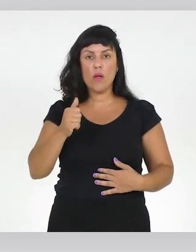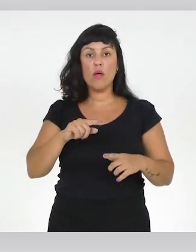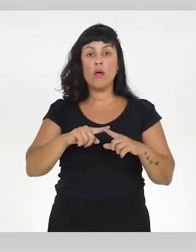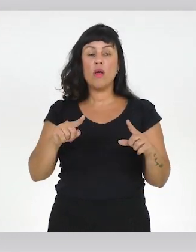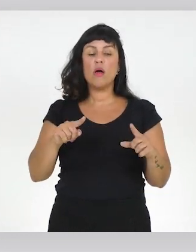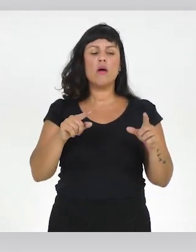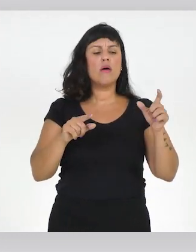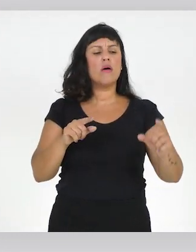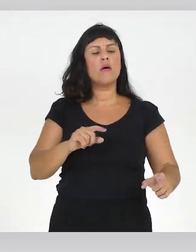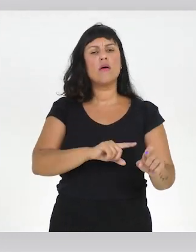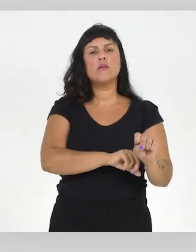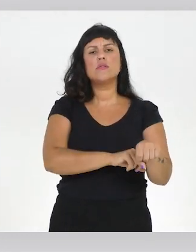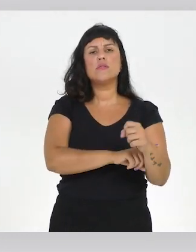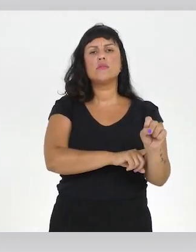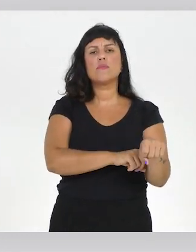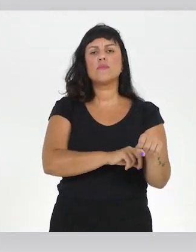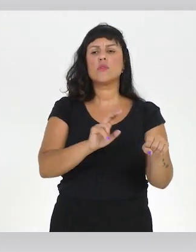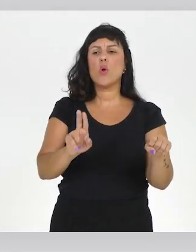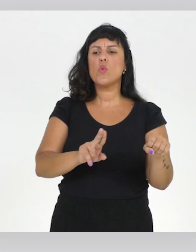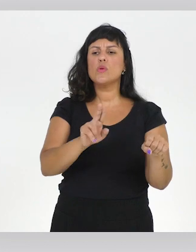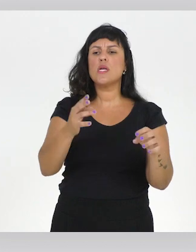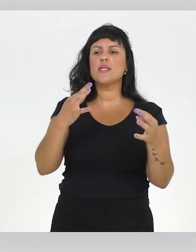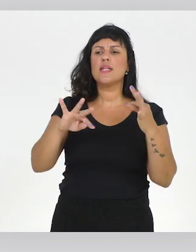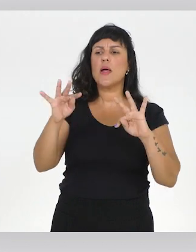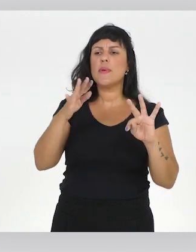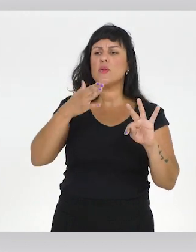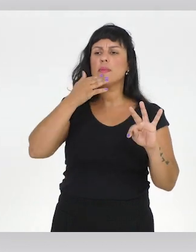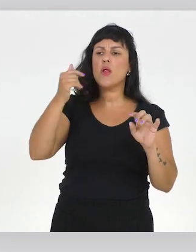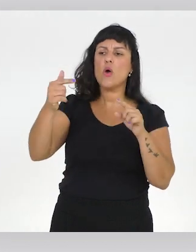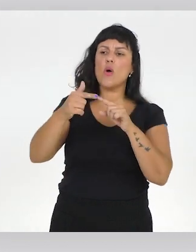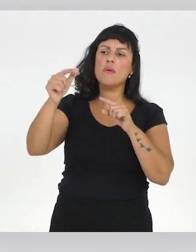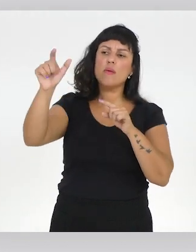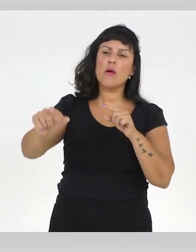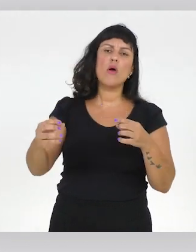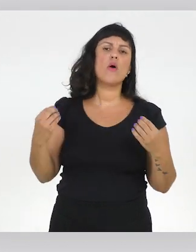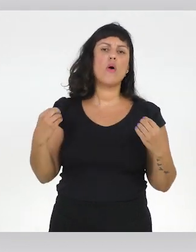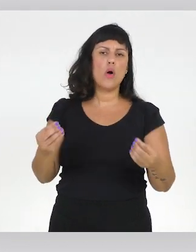que vem para o cuidado em saúde da fisioterapia?